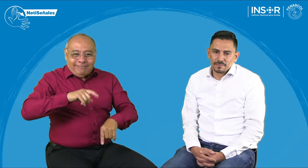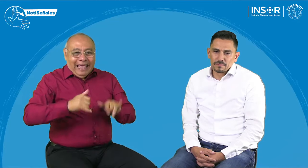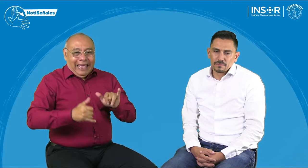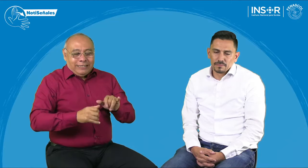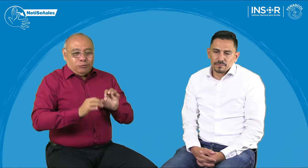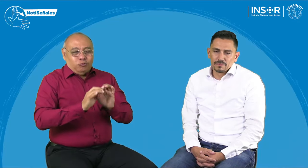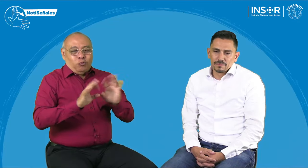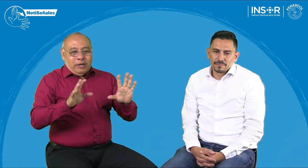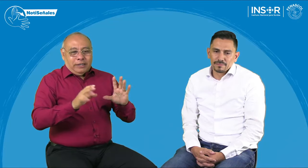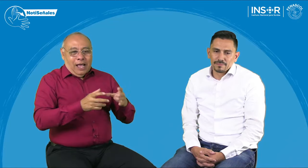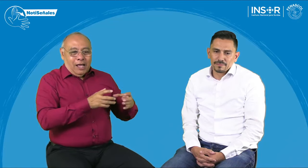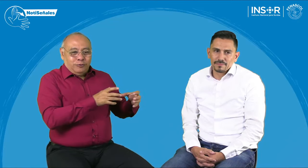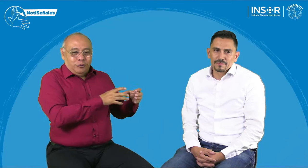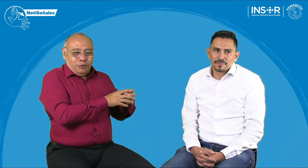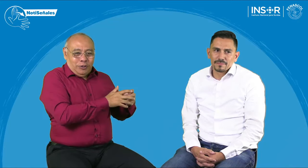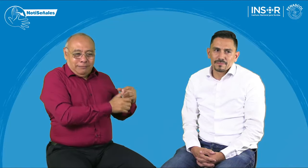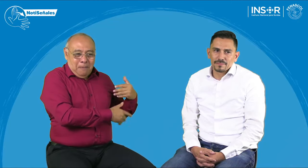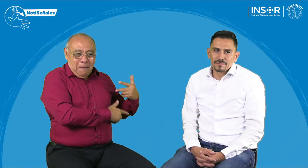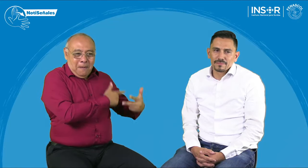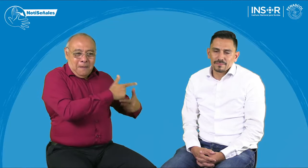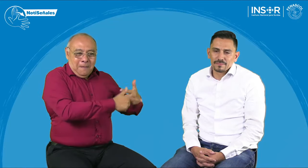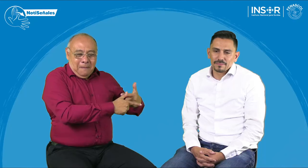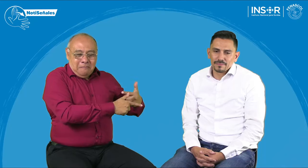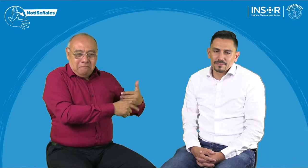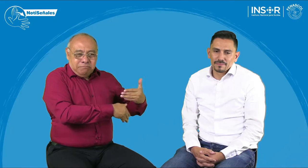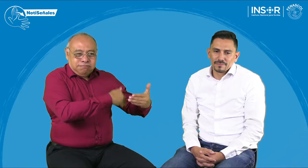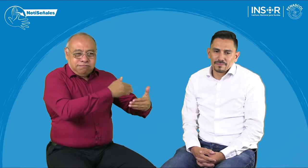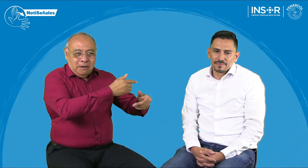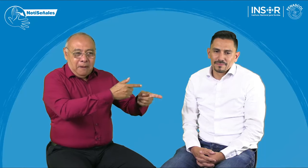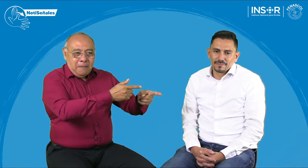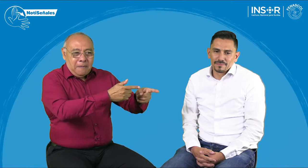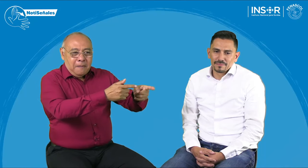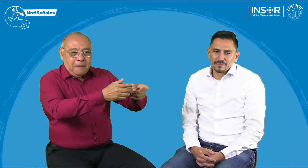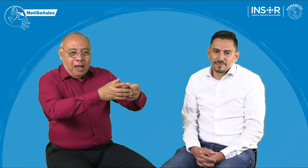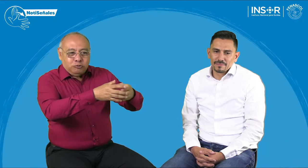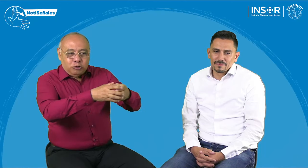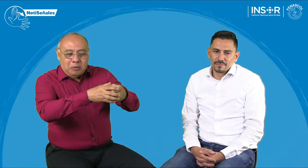veinticuatro no se hubiera podido gestionar muchas cosas